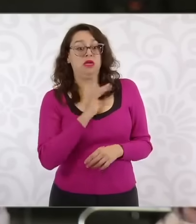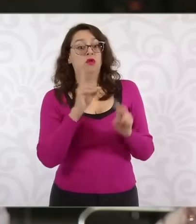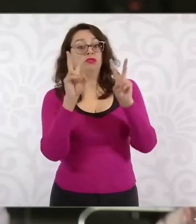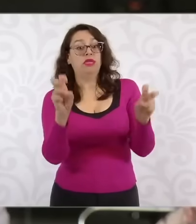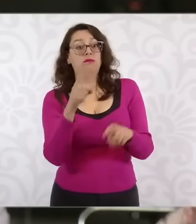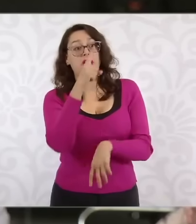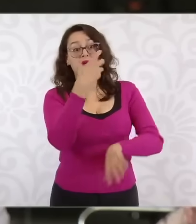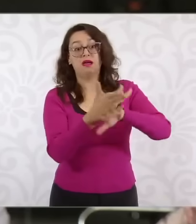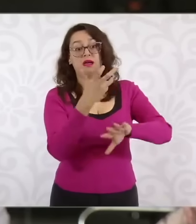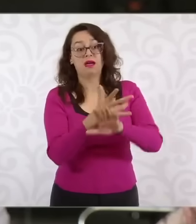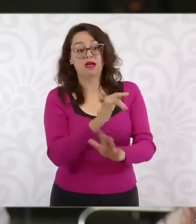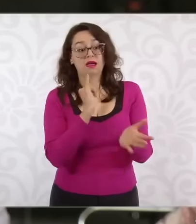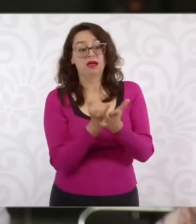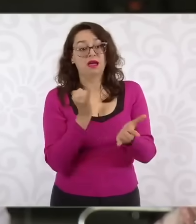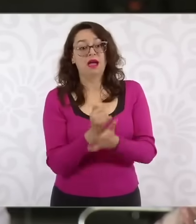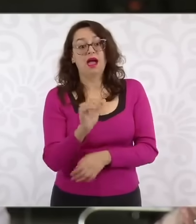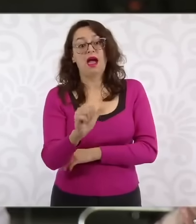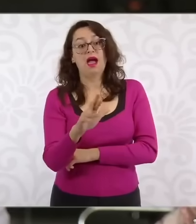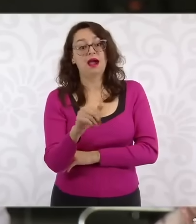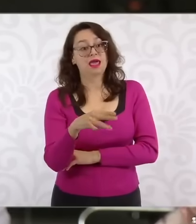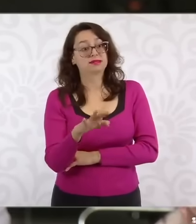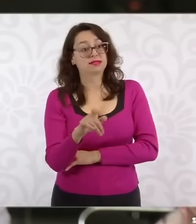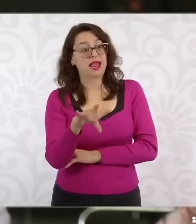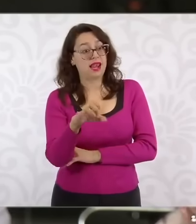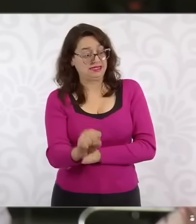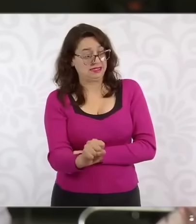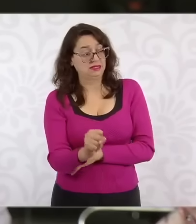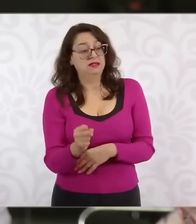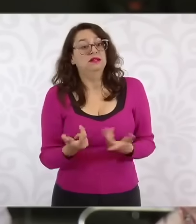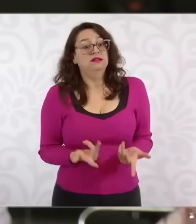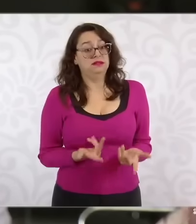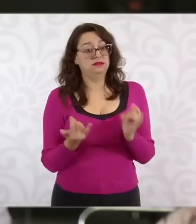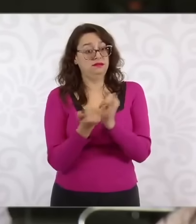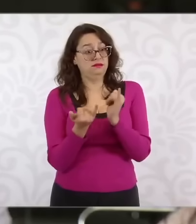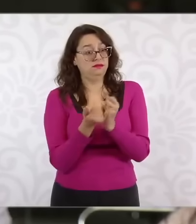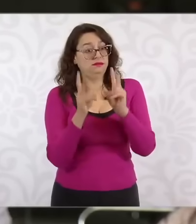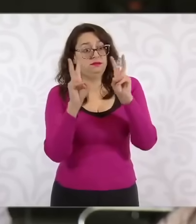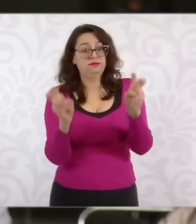las observaciones y particularmente llaman también la atención en el tema de la infraestructura. Eh,